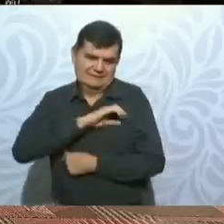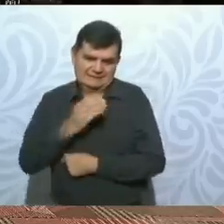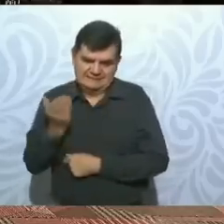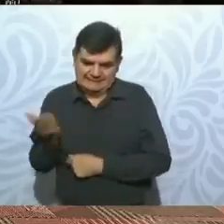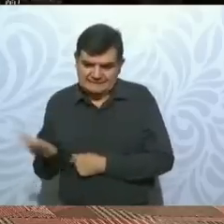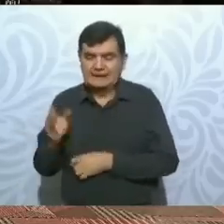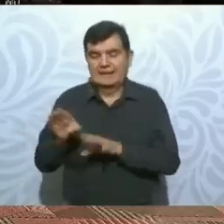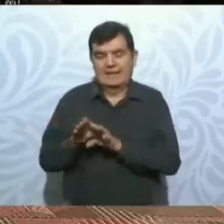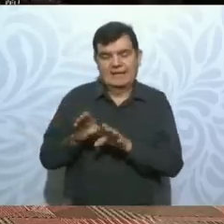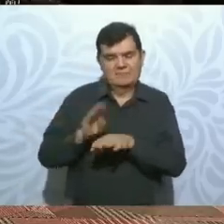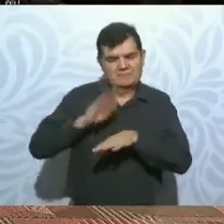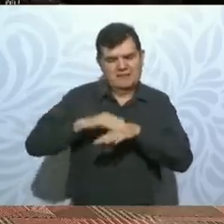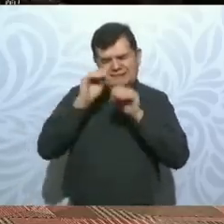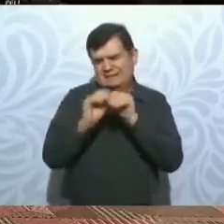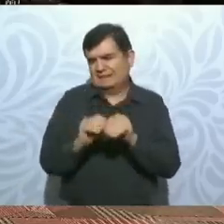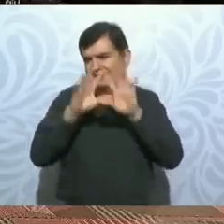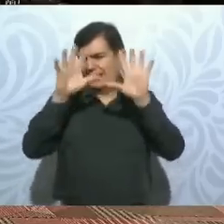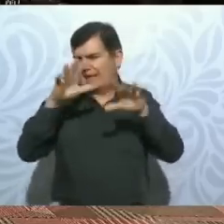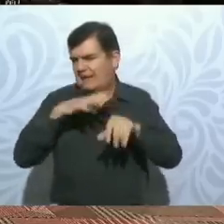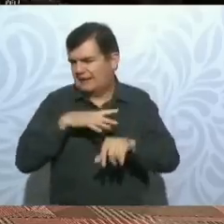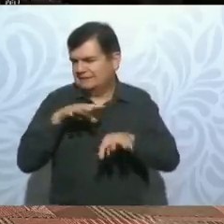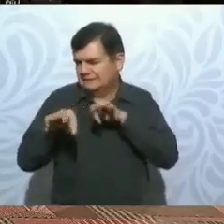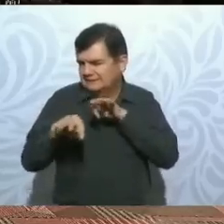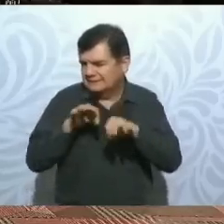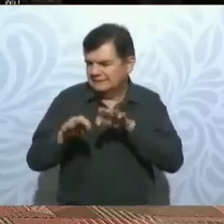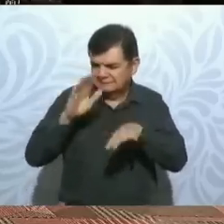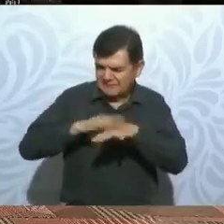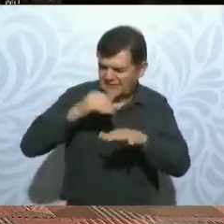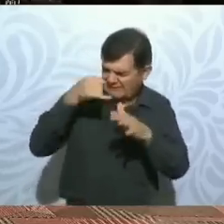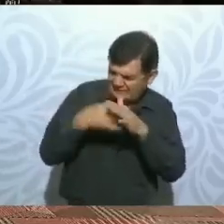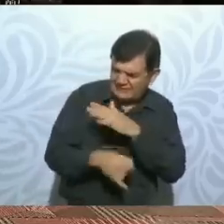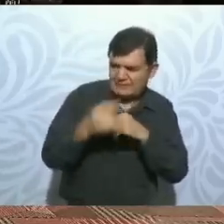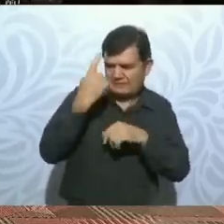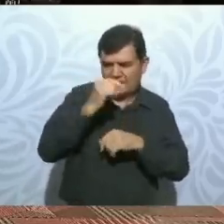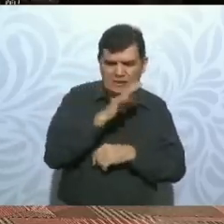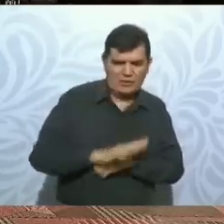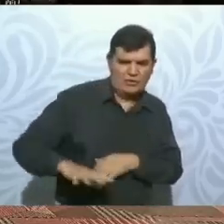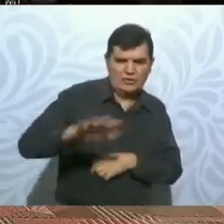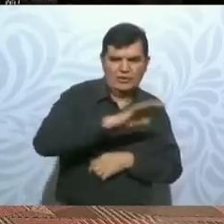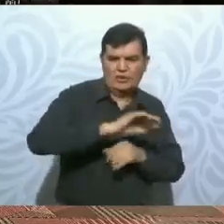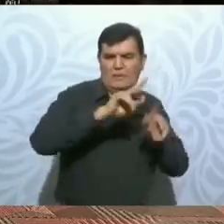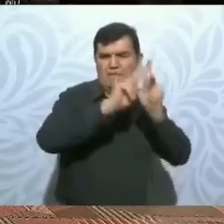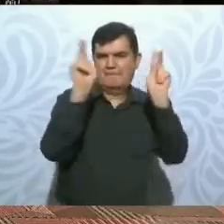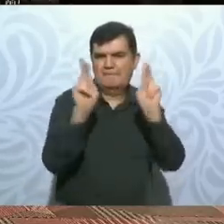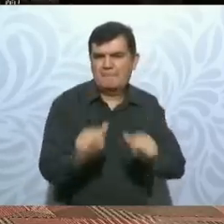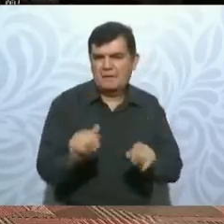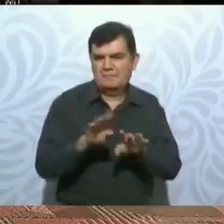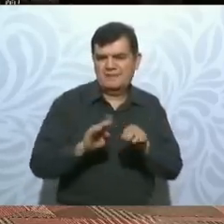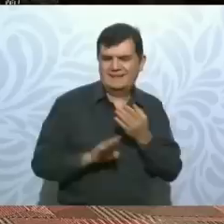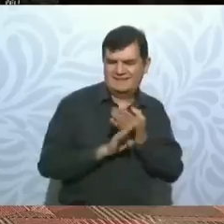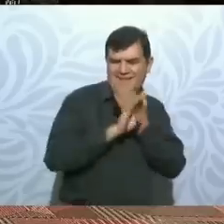Claro que se requieren acciones para lograr la pacificación de prevención para disminuir las